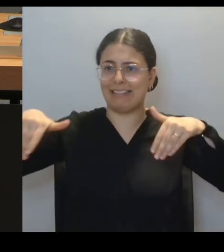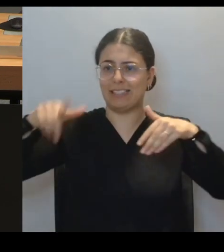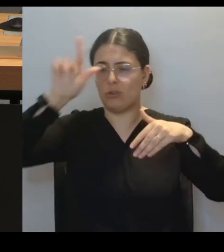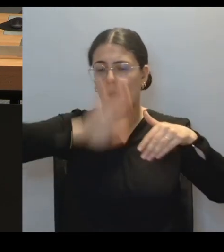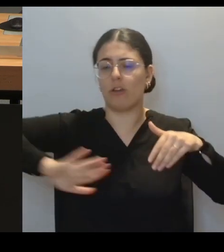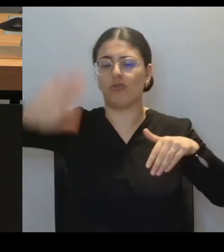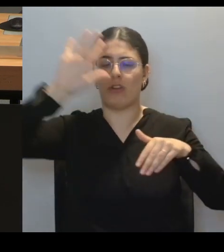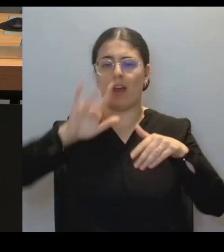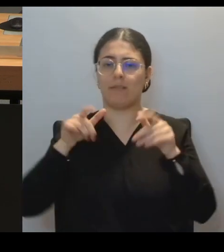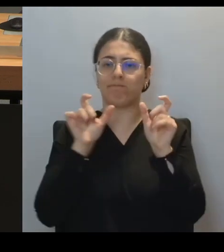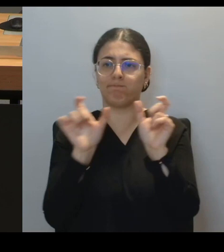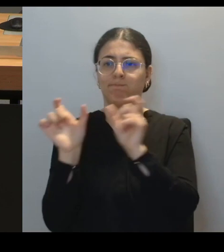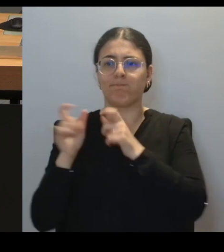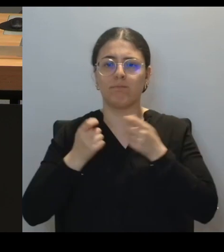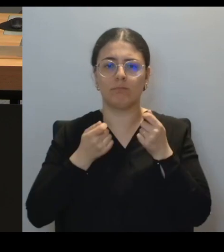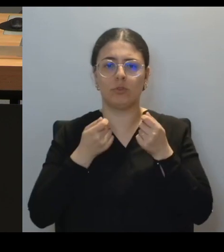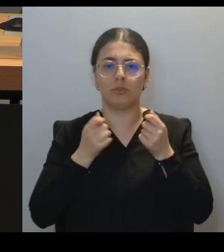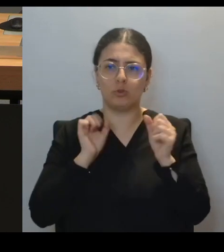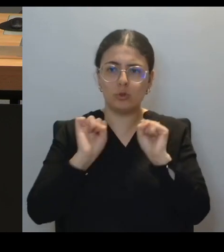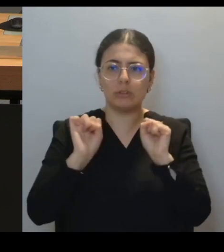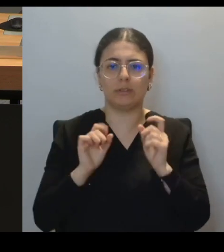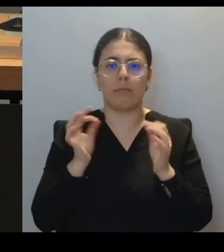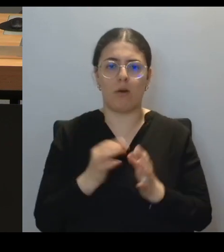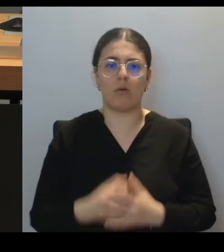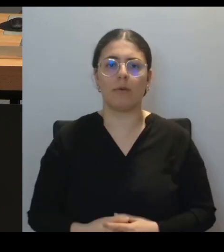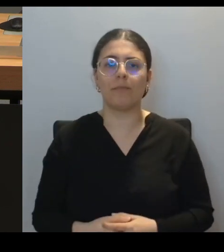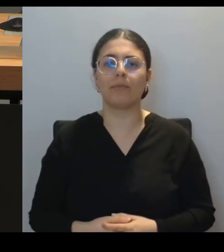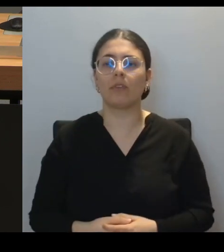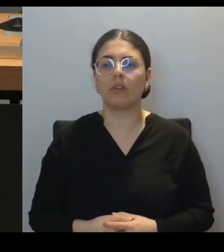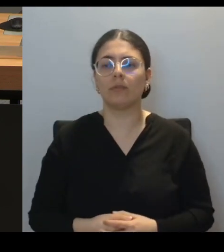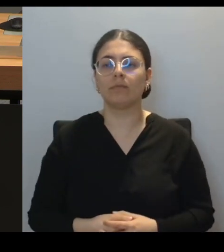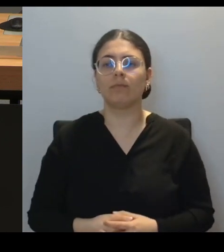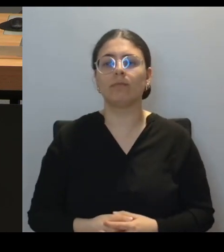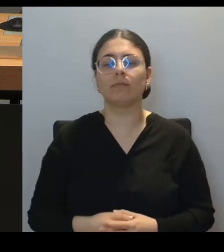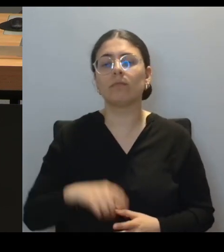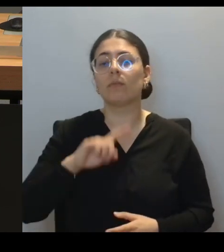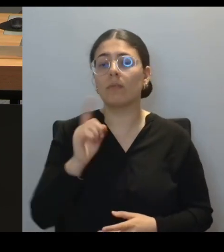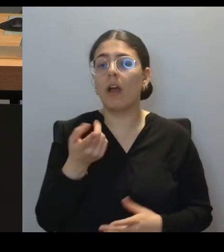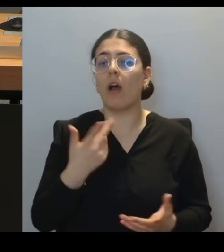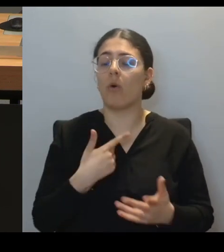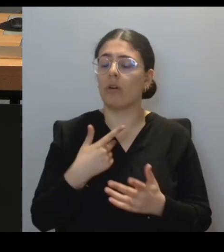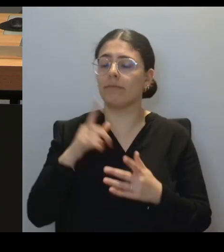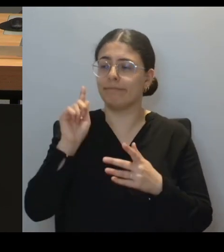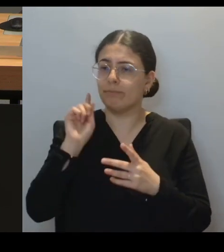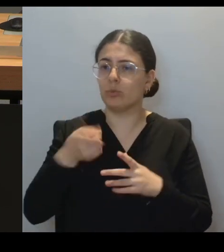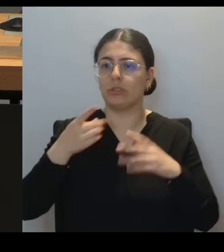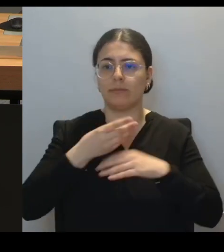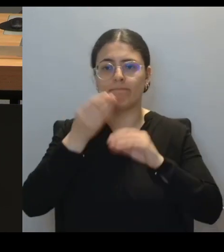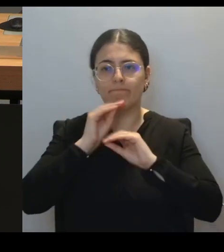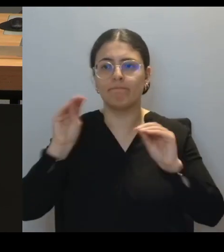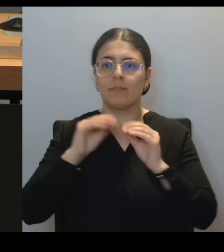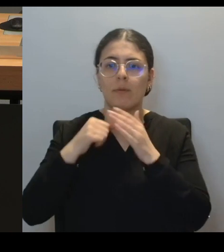Wahrheit dazu und sei an dieser Stelle auch einmal angemerkt, dass es bis zum Jahr 2004 im Berliner Asokain eine Regelung zum